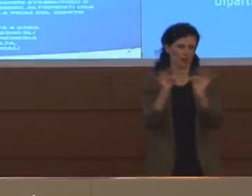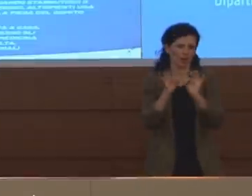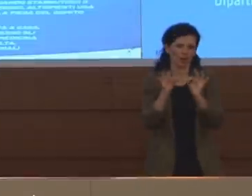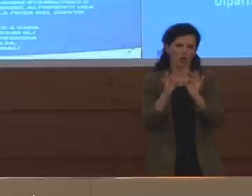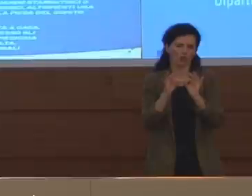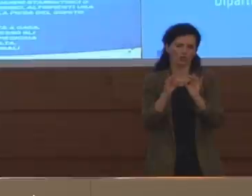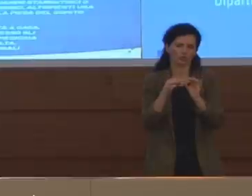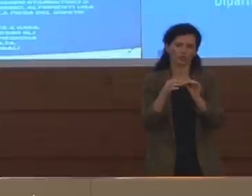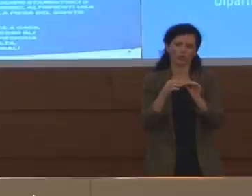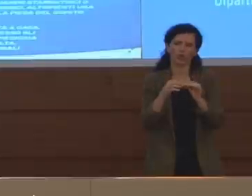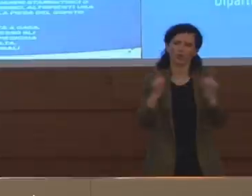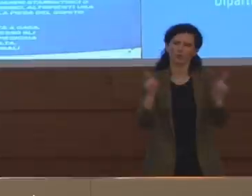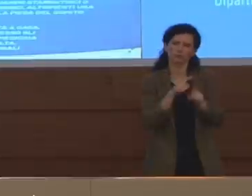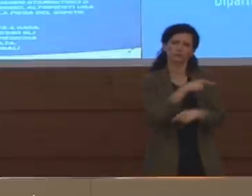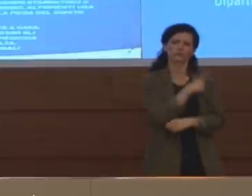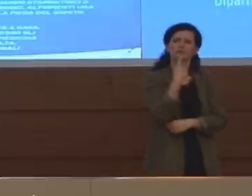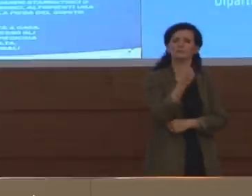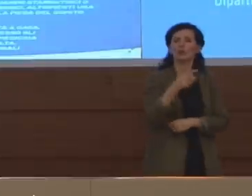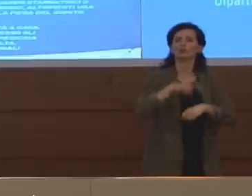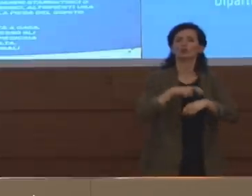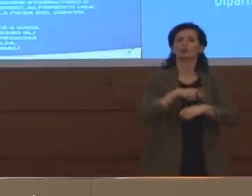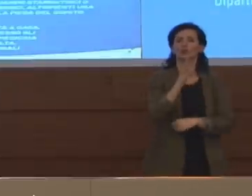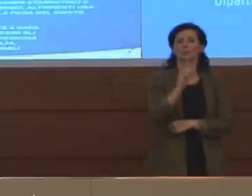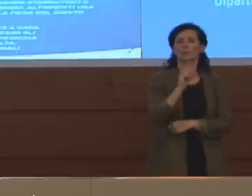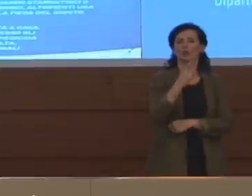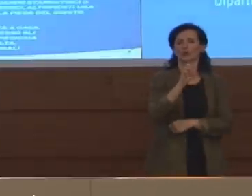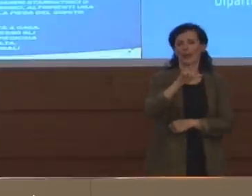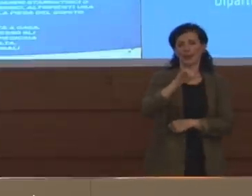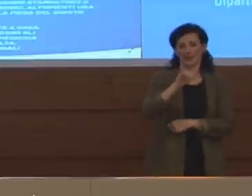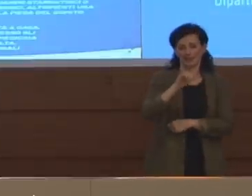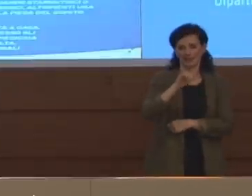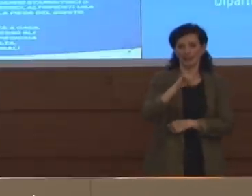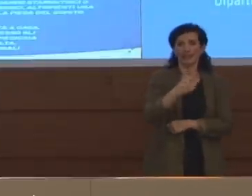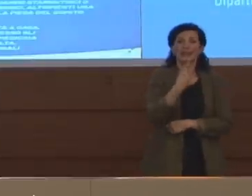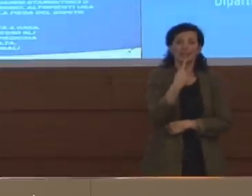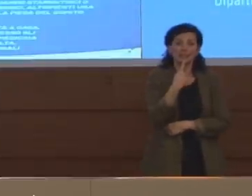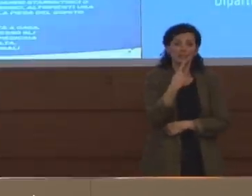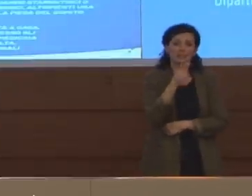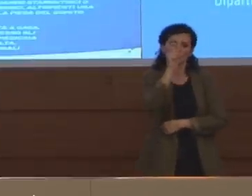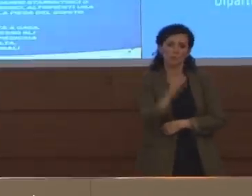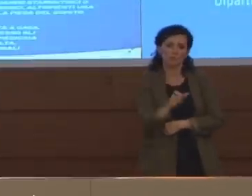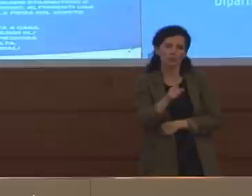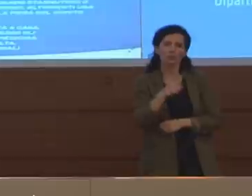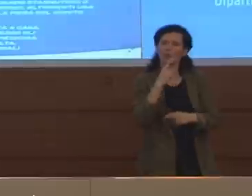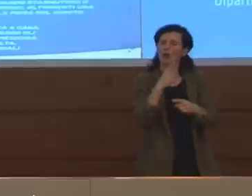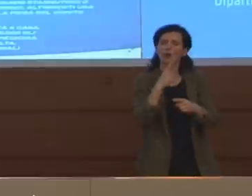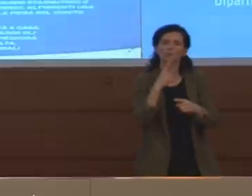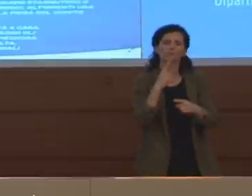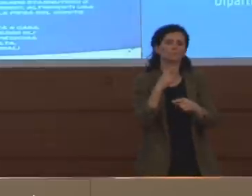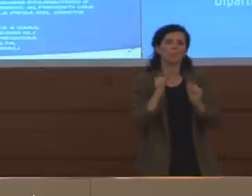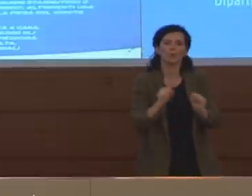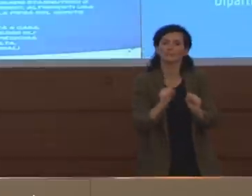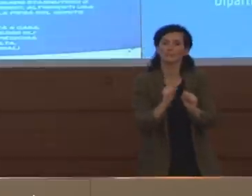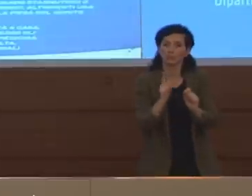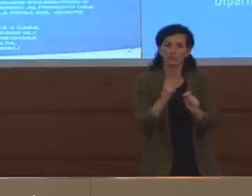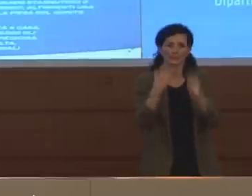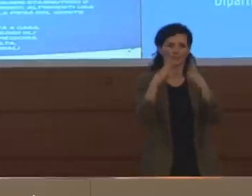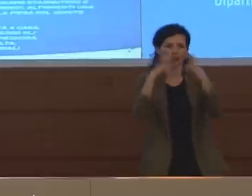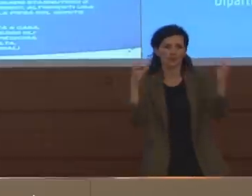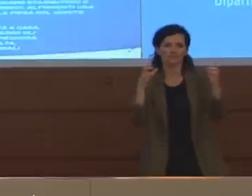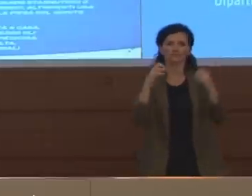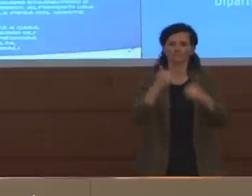Borrelli rispetto alla possibilità per chi non ha le condizioni strutturali nel